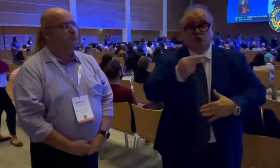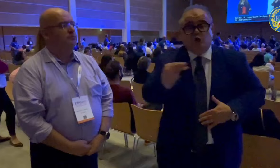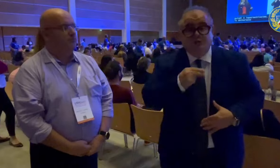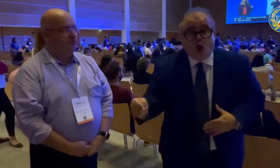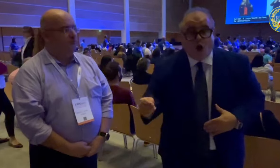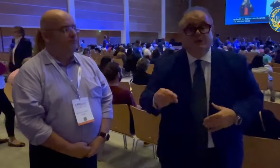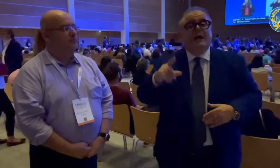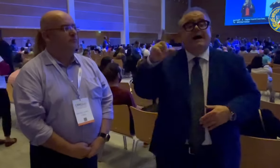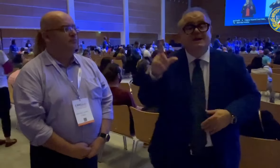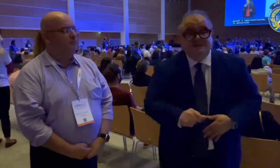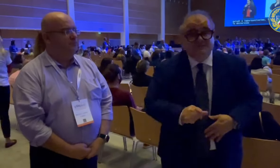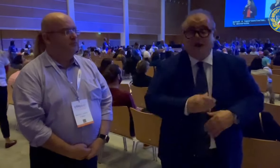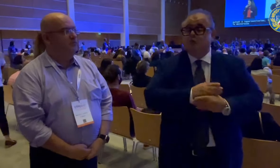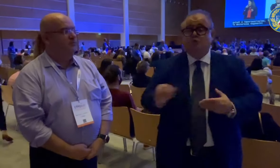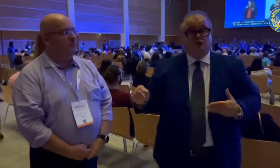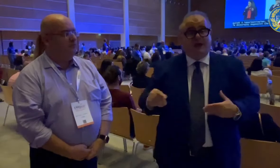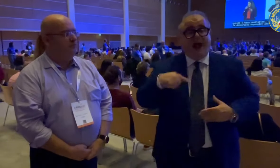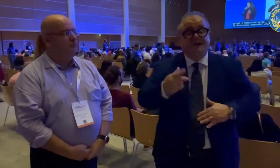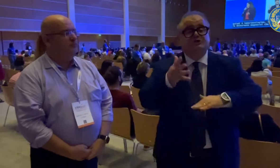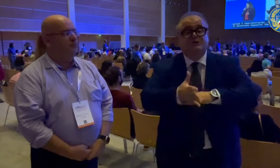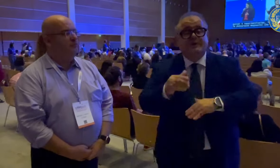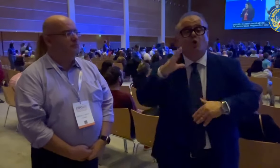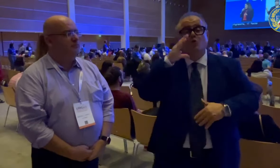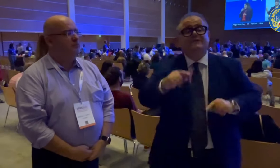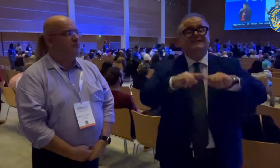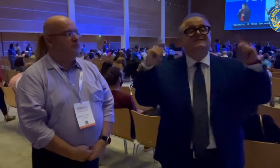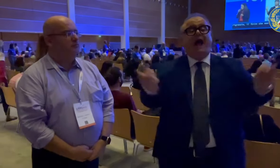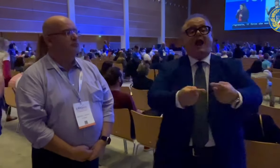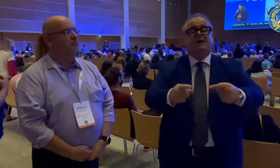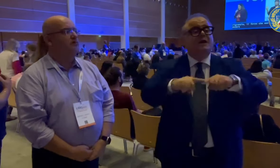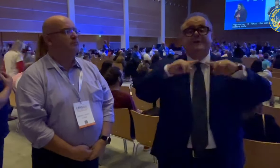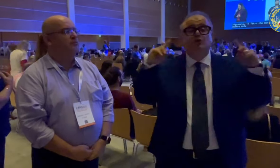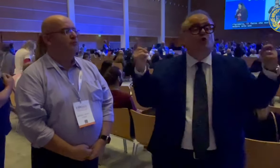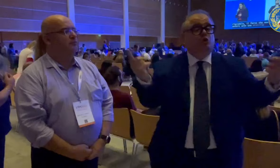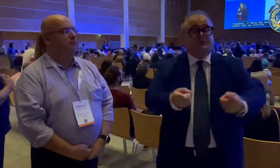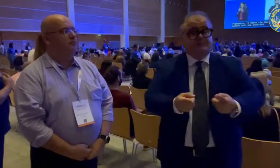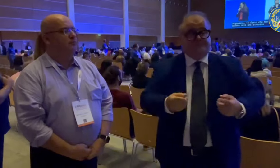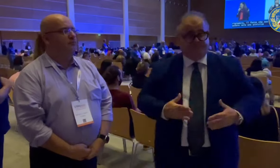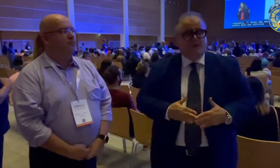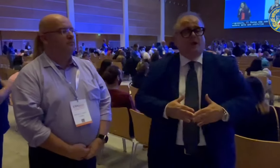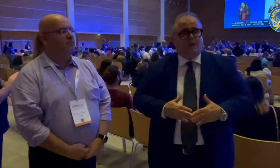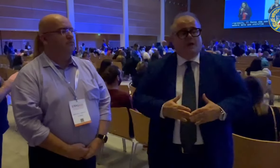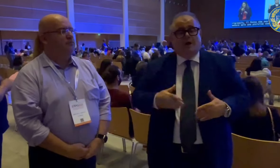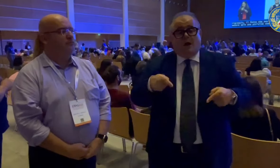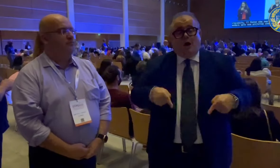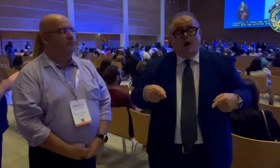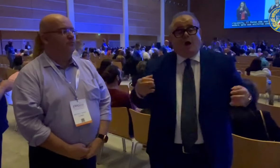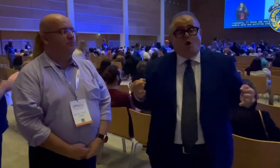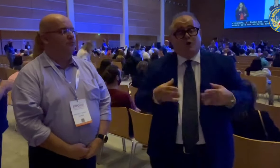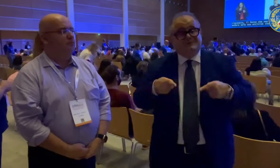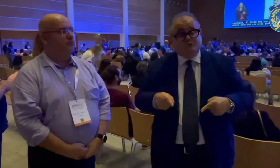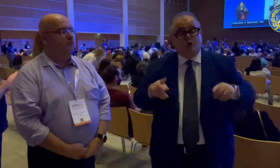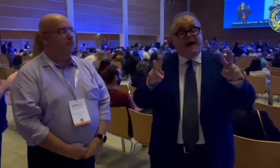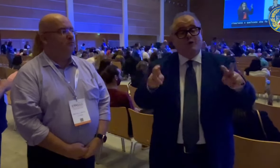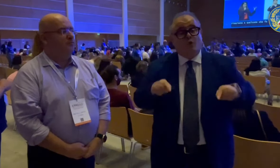con riferimento alla Commissione di Vigilanza RAI, quali siano le esigenze delle persone sorde e in merito al tema dell’accessibilità ha chiesto che tutti i programmi RAI